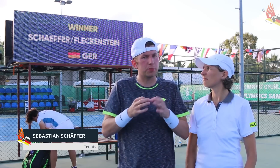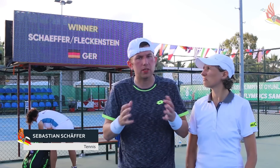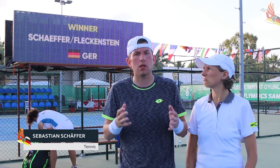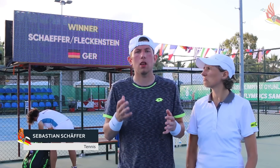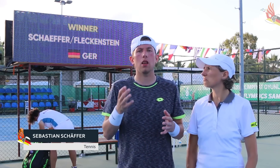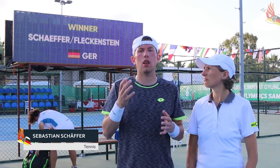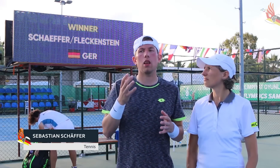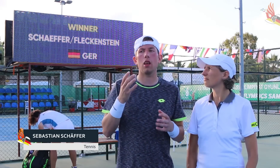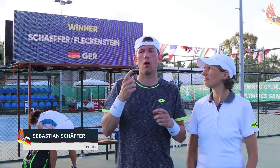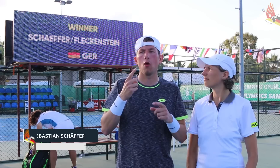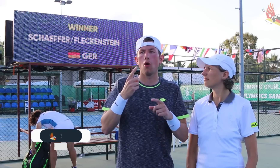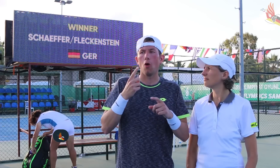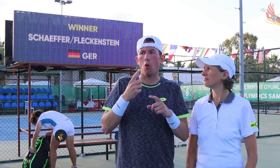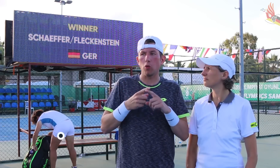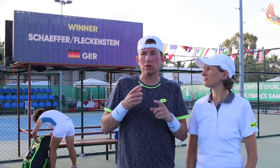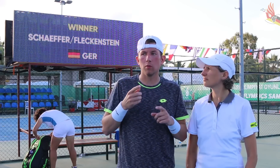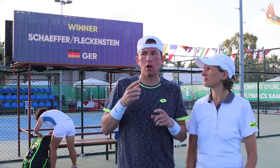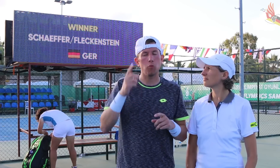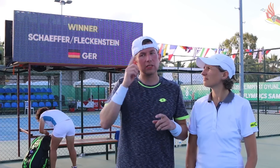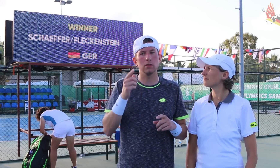Es war interessant. Ich habe vorher gewusst, dass es ein hartes Spiel wird.